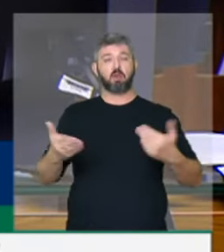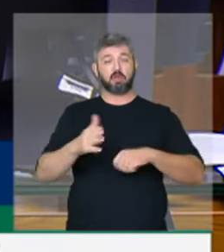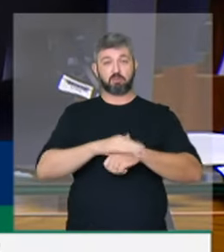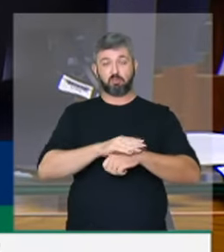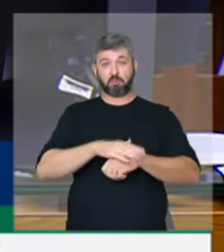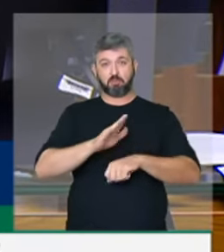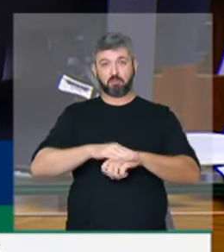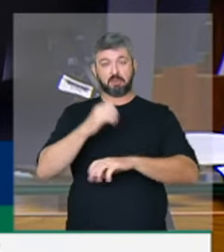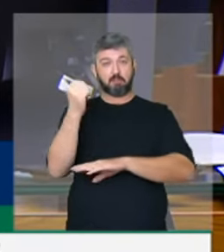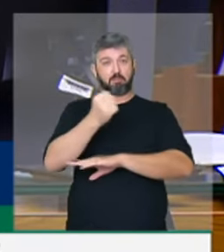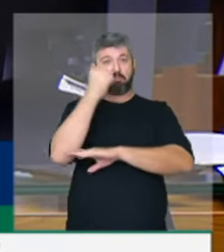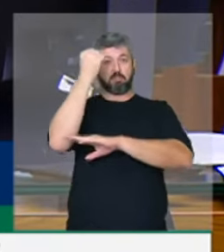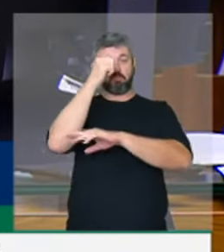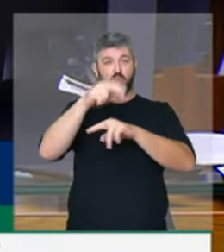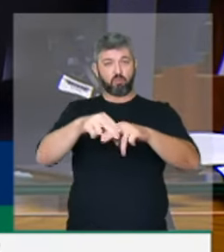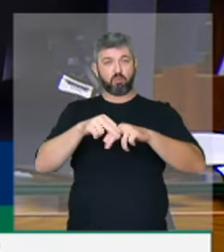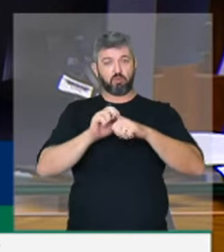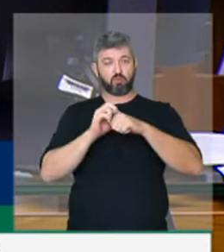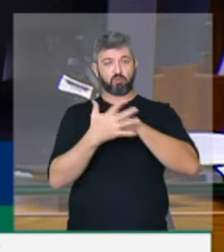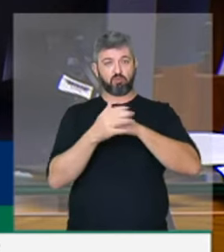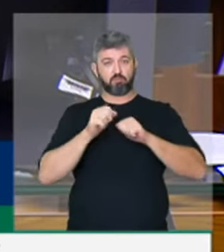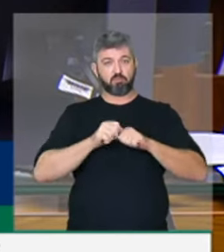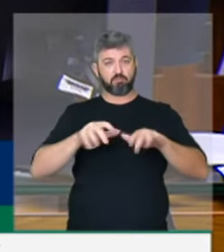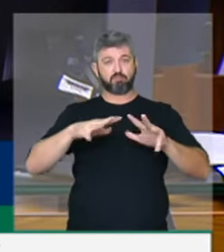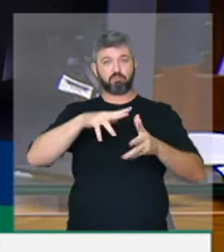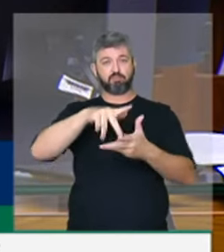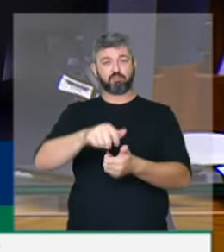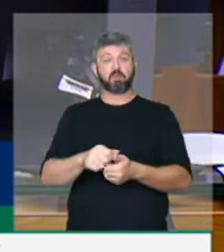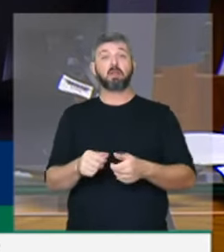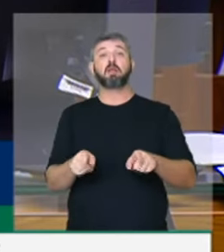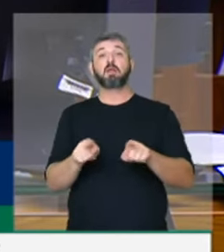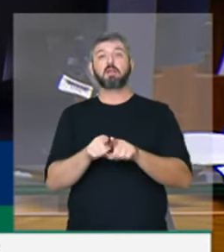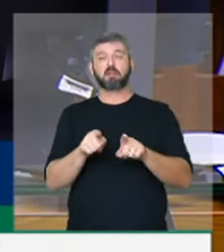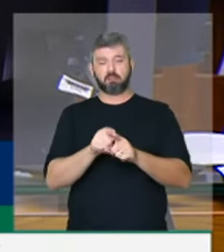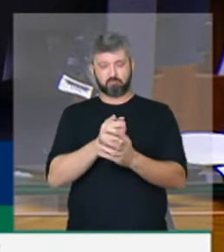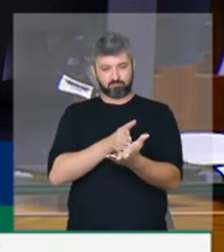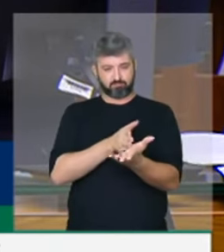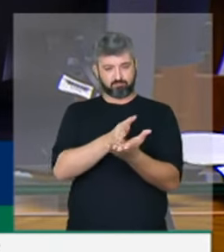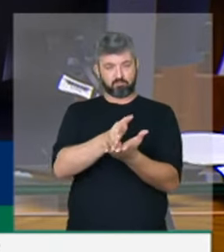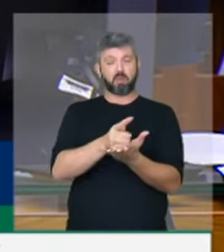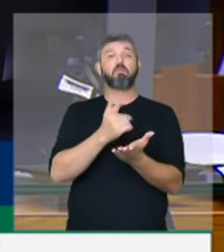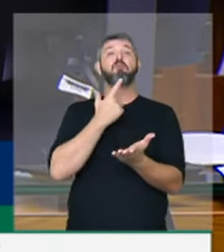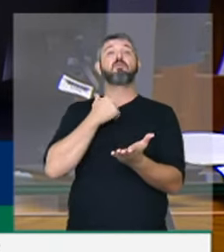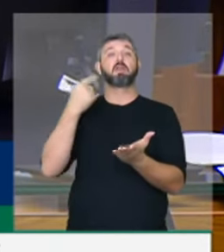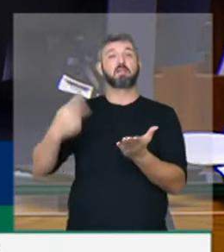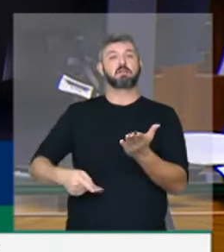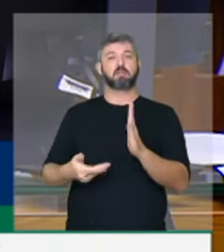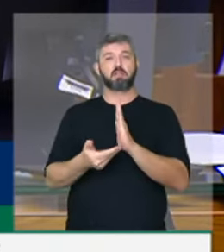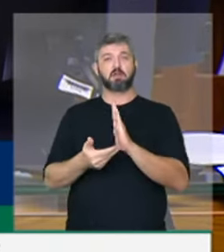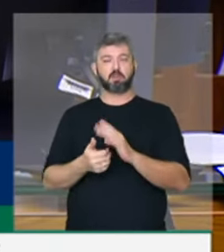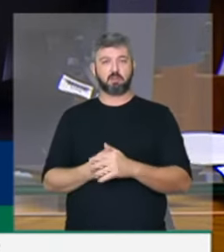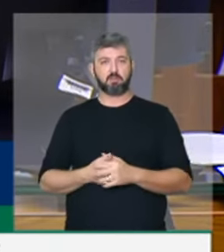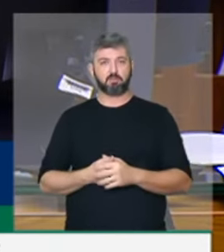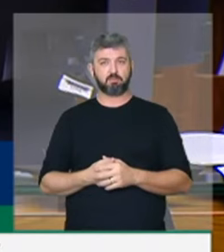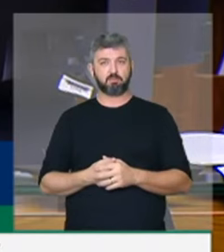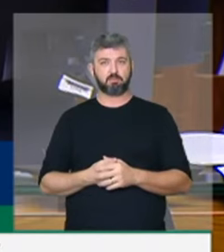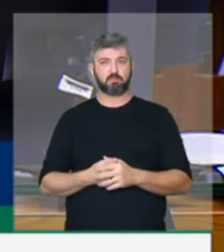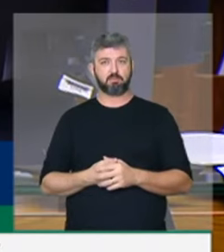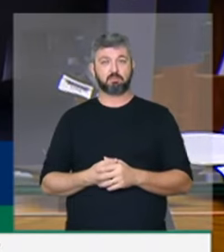OBSERVÂNCIA FIEL E DISCIPLINADA A FONTE VONTADE SOBERANA DESTA CASA VIVEMOS NESSES DIAS O PIOR DO PIOR, AS HORAS MAIS DOLOROSAS DA MAIOR